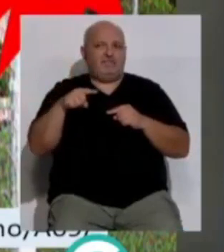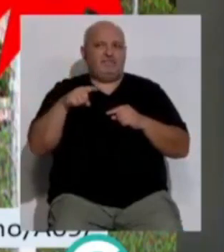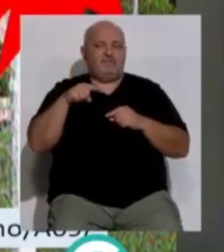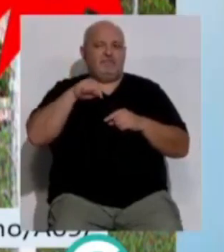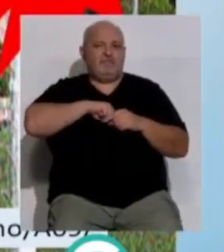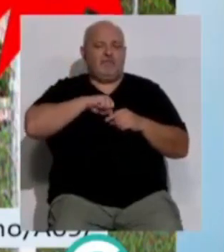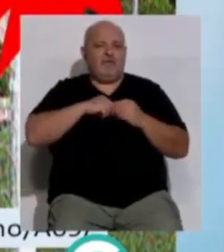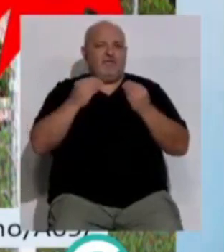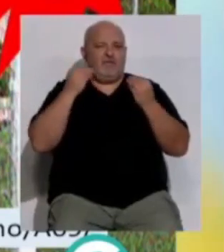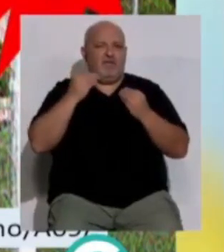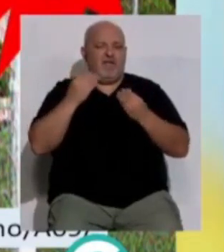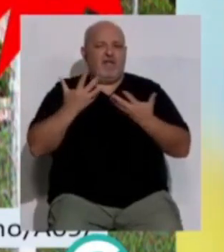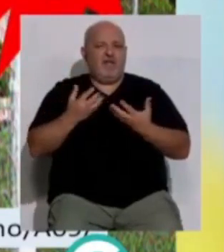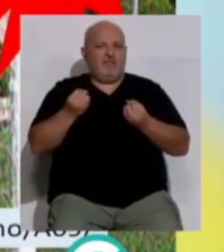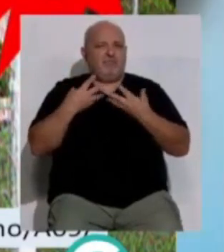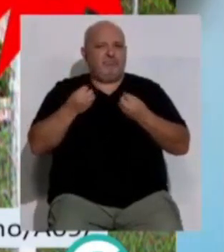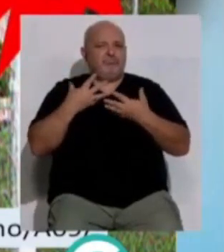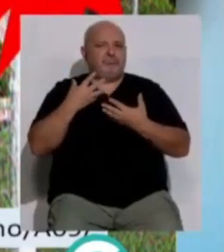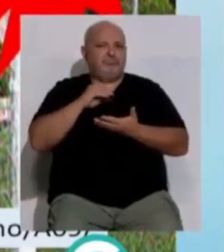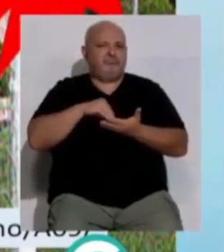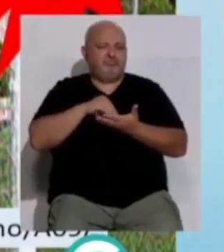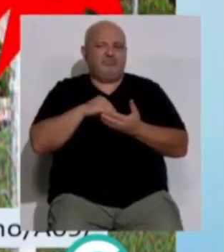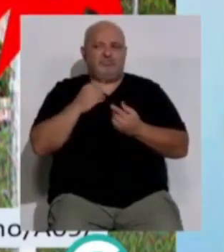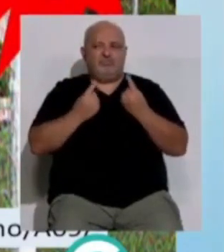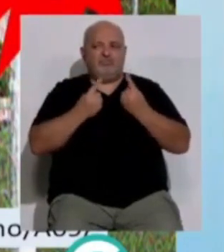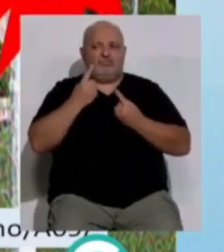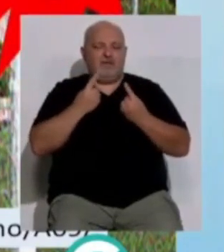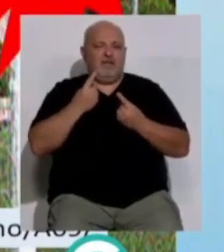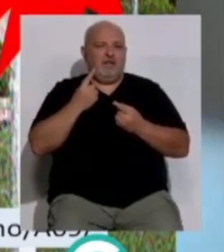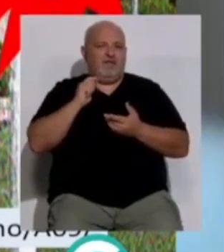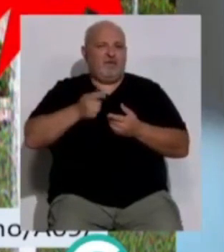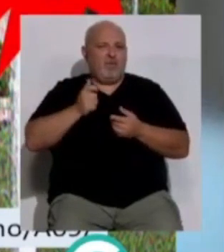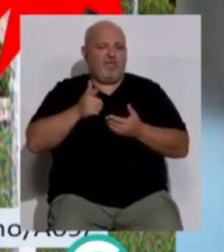formación y actualización que muchas veces no llega con la frecuencia que llega a otras partes